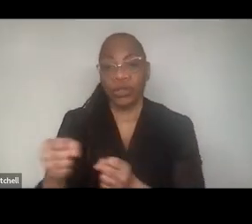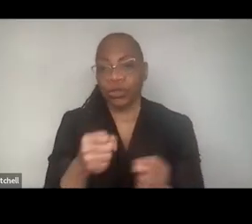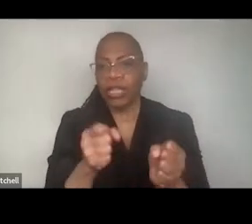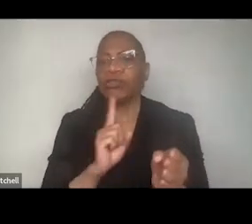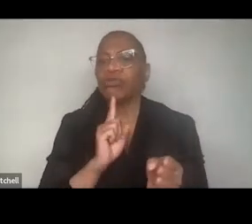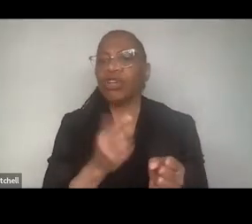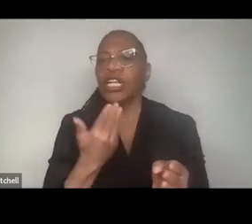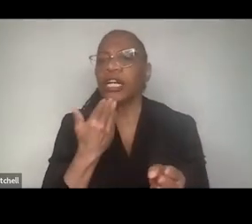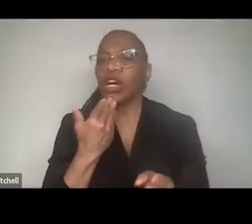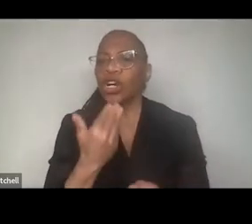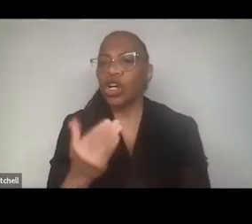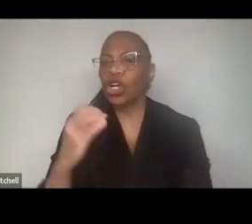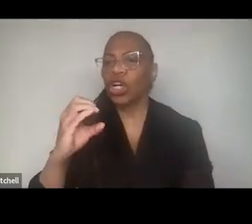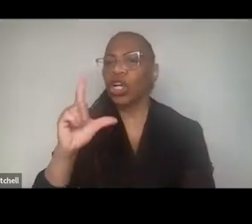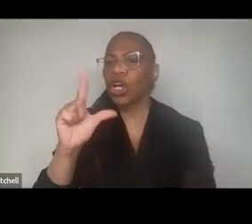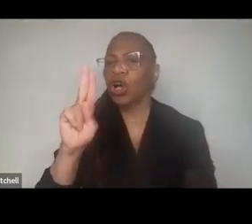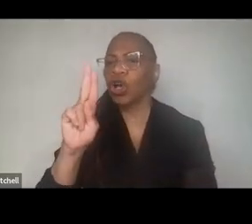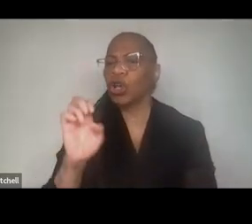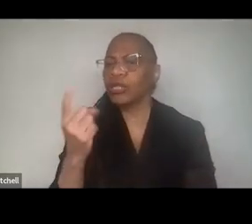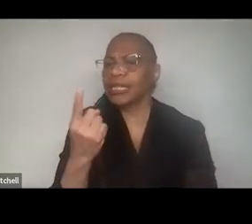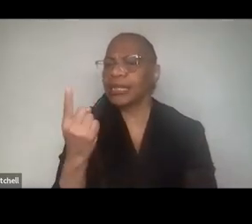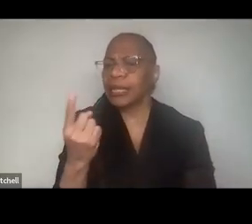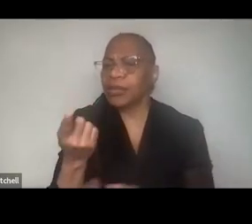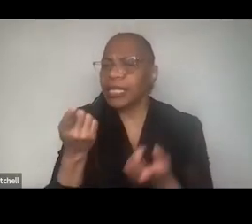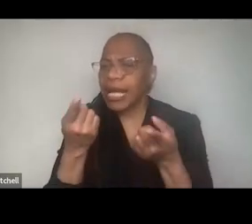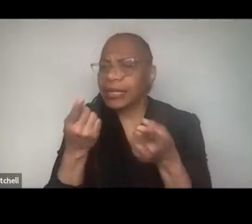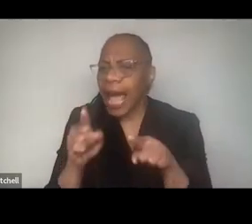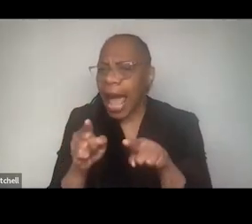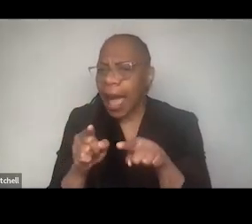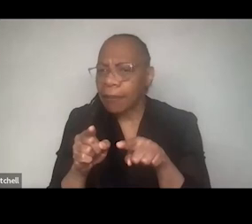de que algo sucede allí, algún tipo de deterioro subyacente que no ha sido abordado.